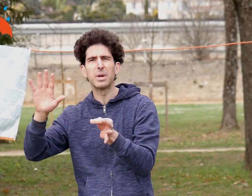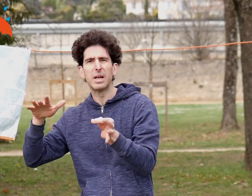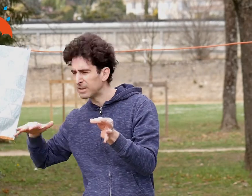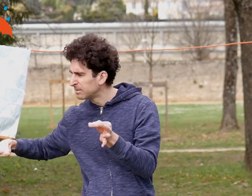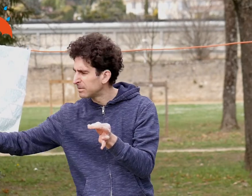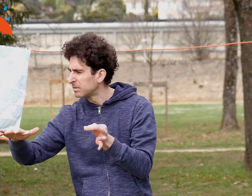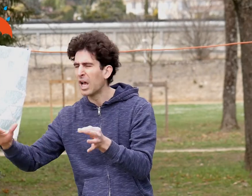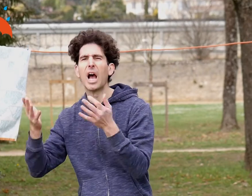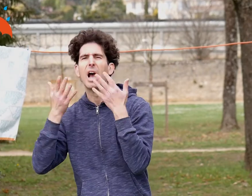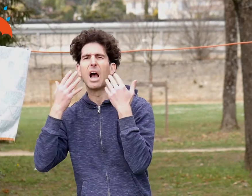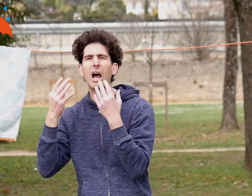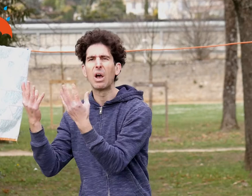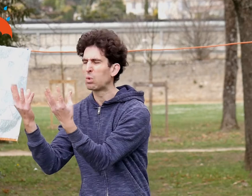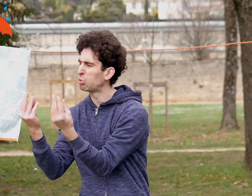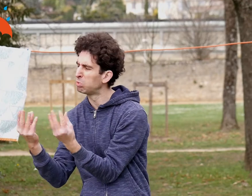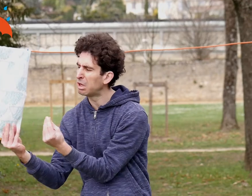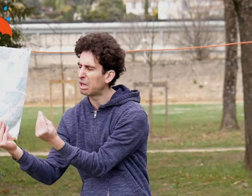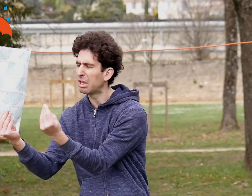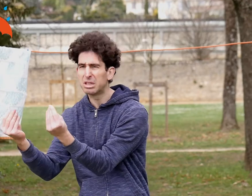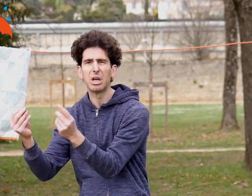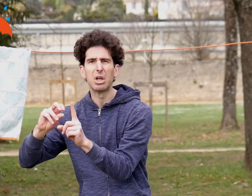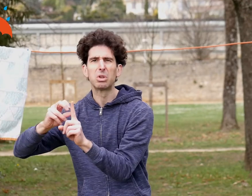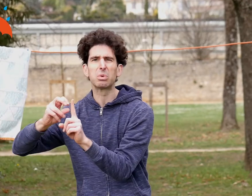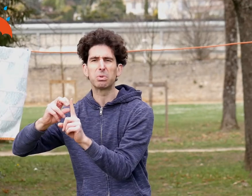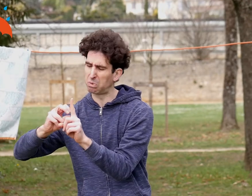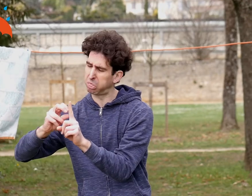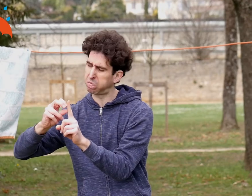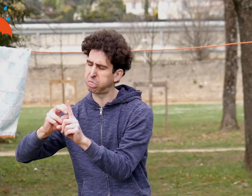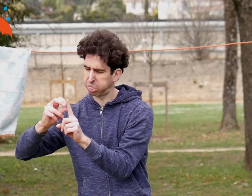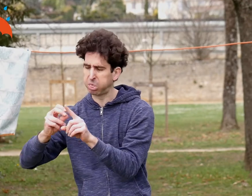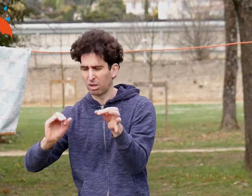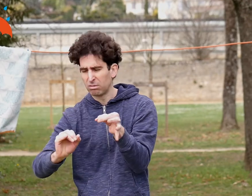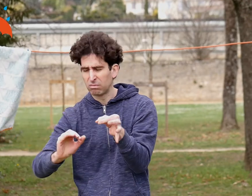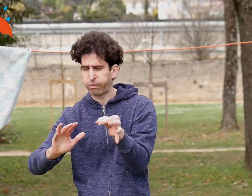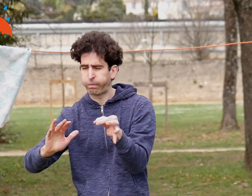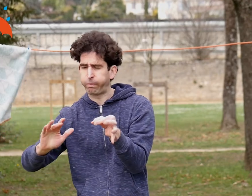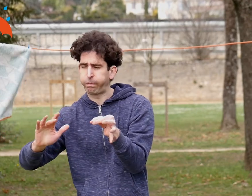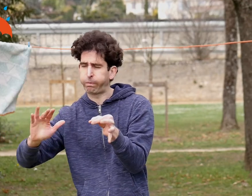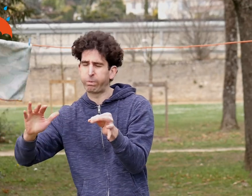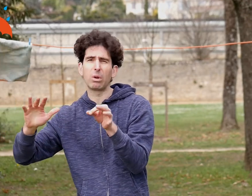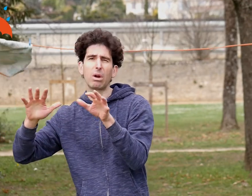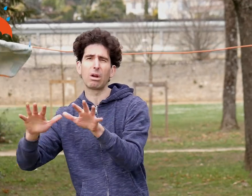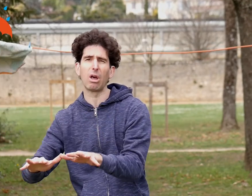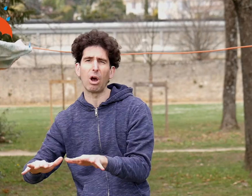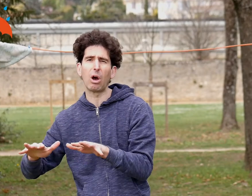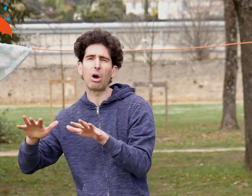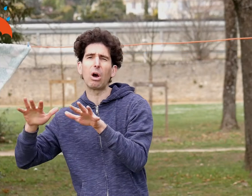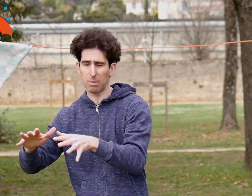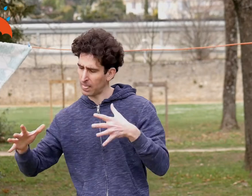mais l'air autour est humide et la température plutôt faible. L'évaporation de l'eau se fait lentement